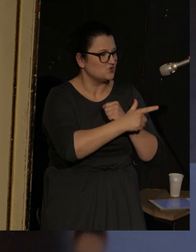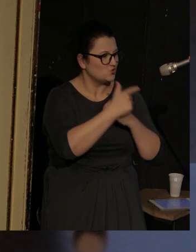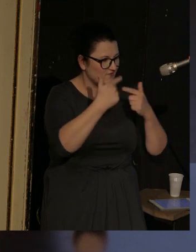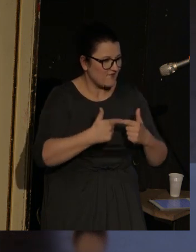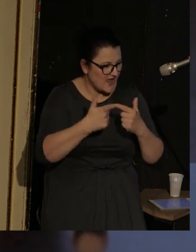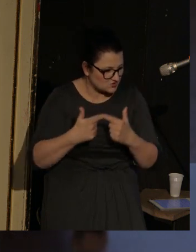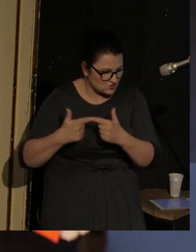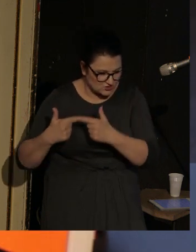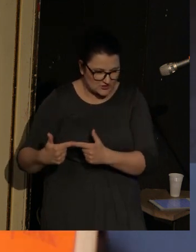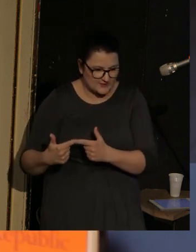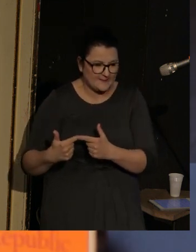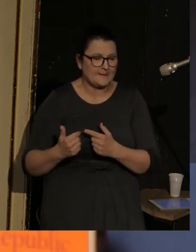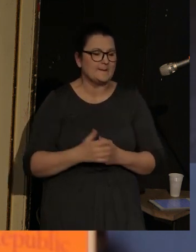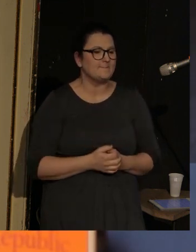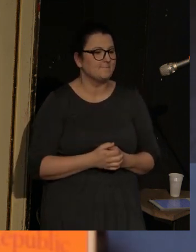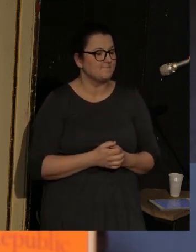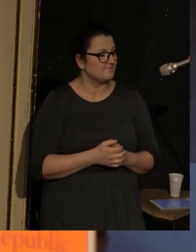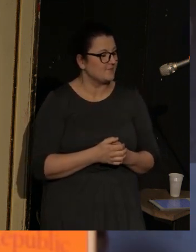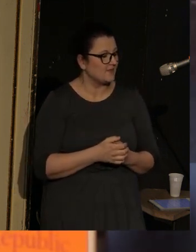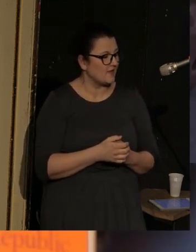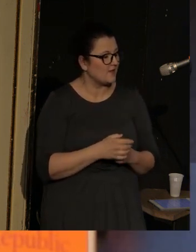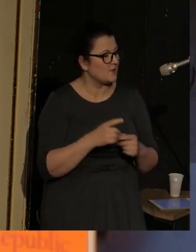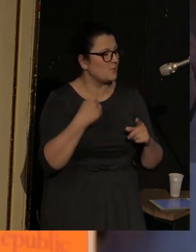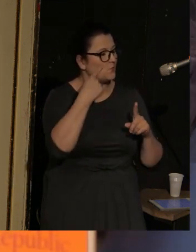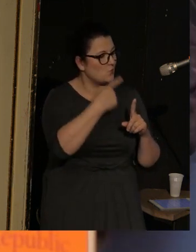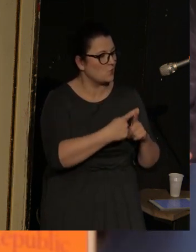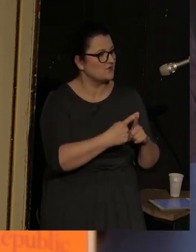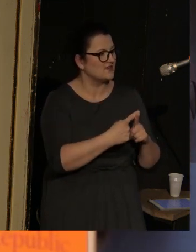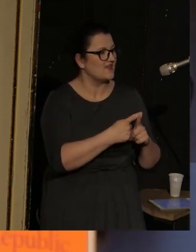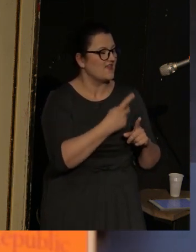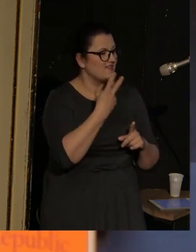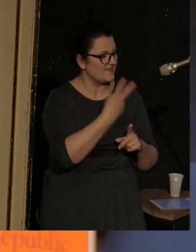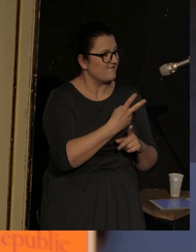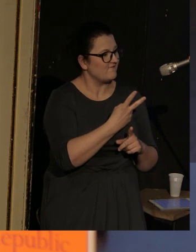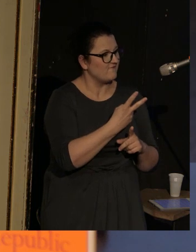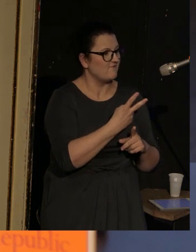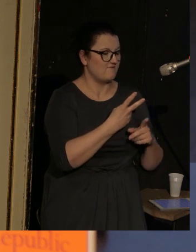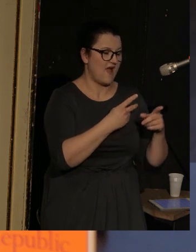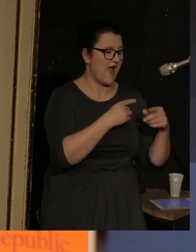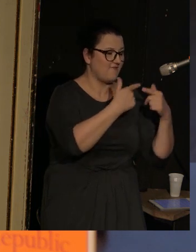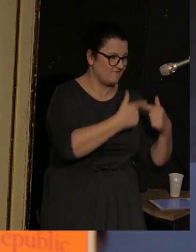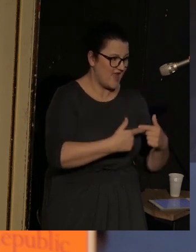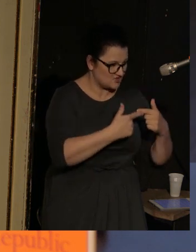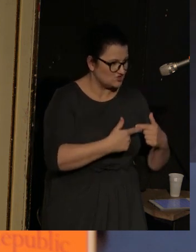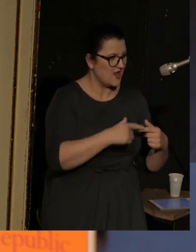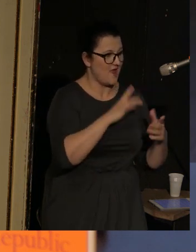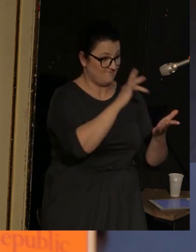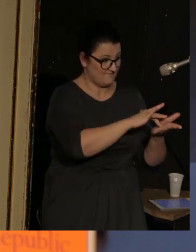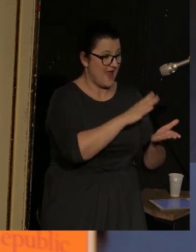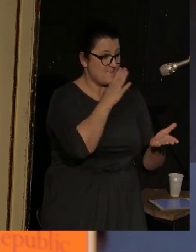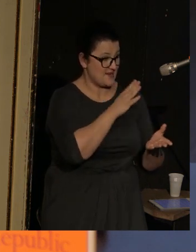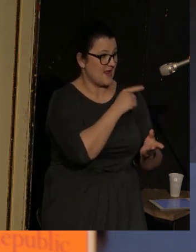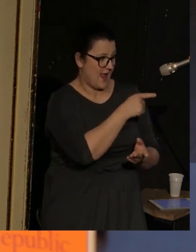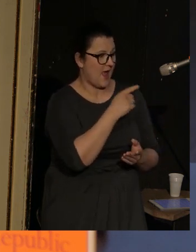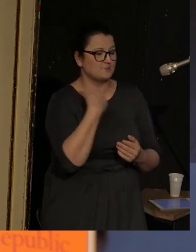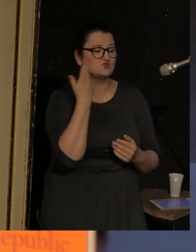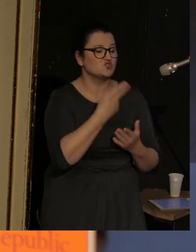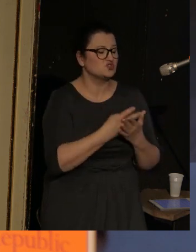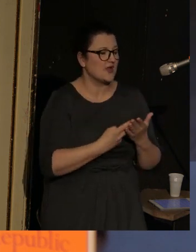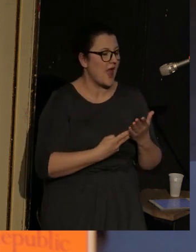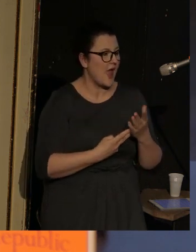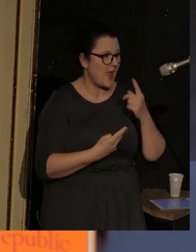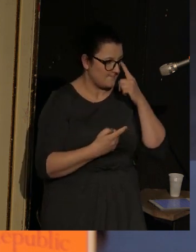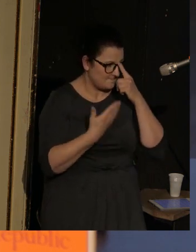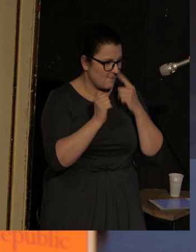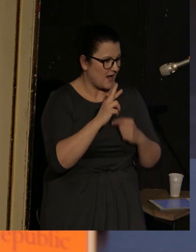I ma 2 flankujące wiersze, które dzieją się w Ameryce, oba przeczyta Martyna,